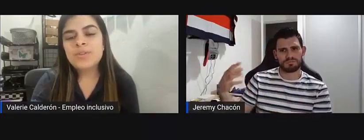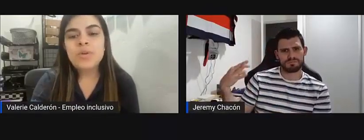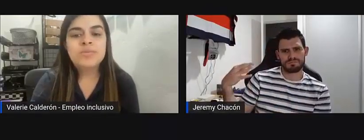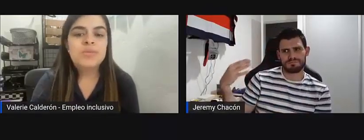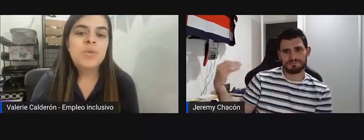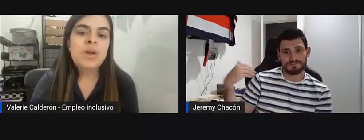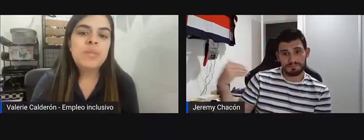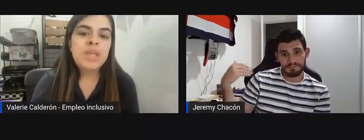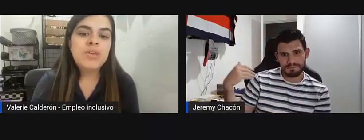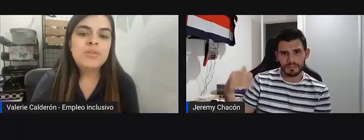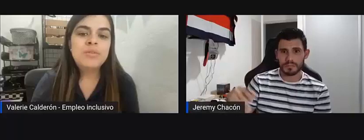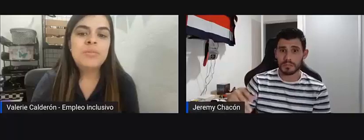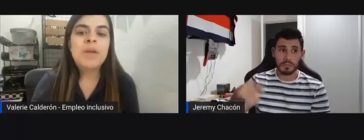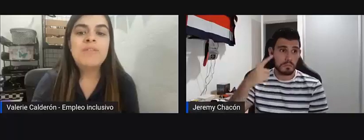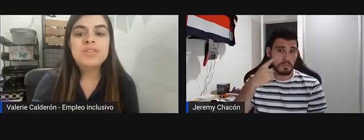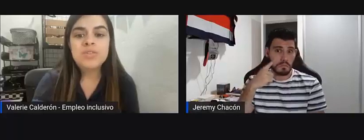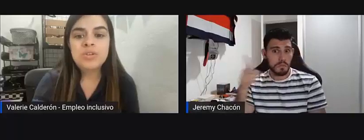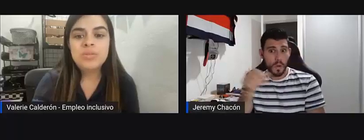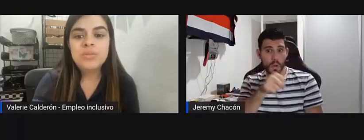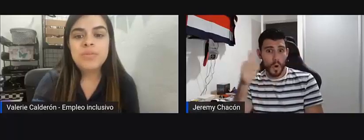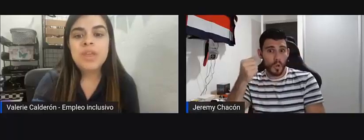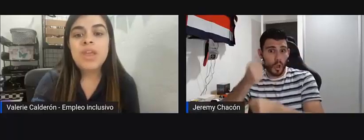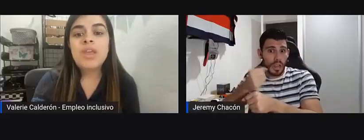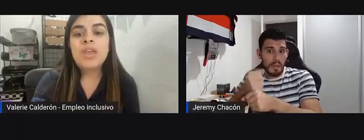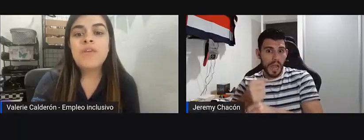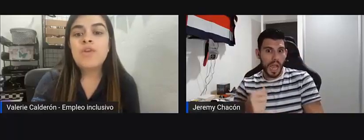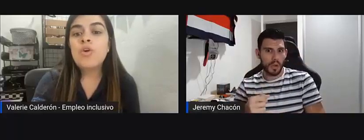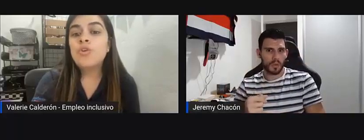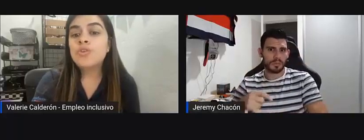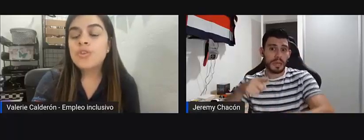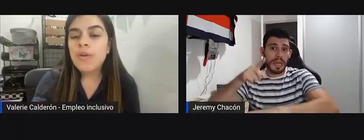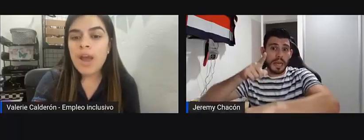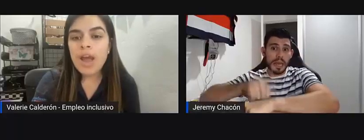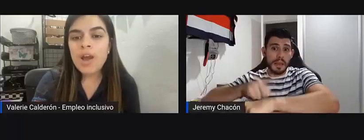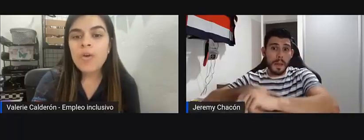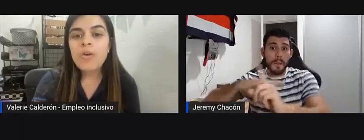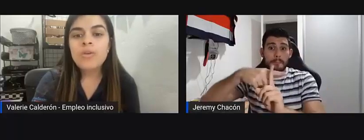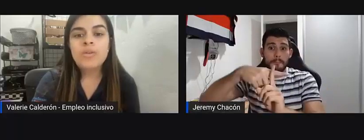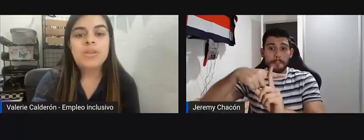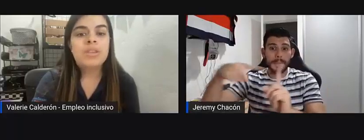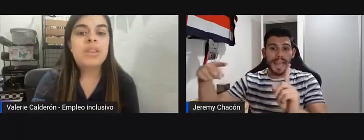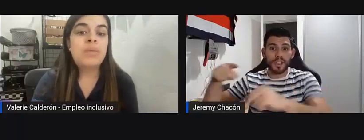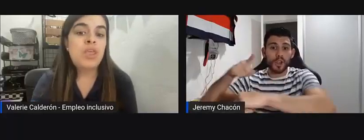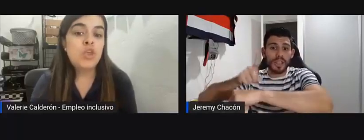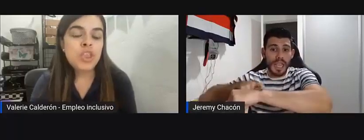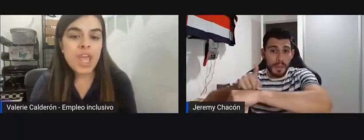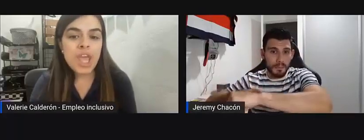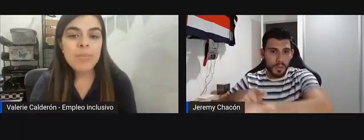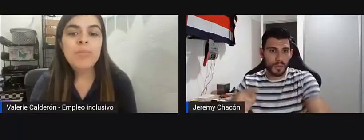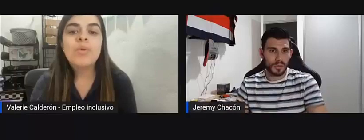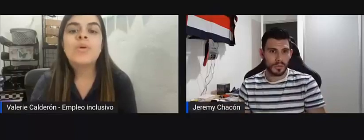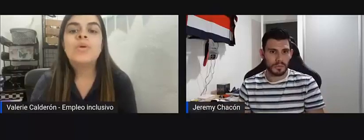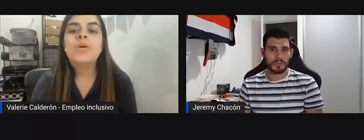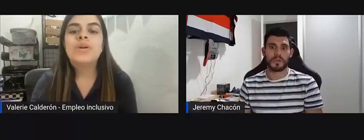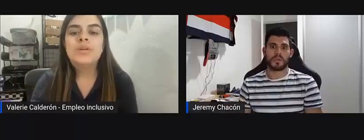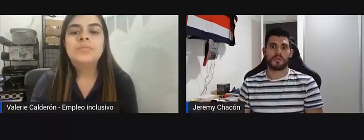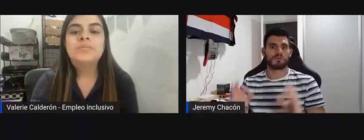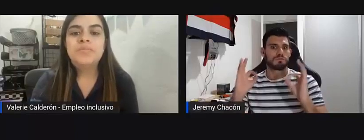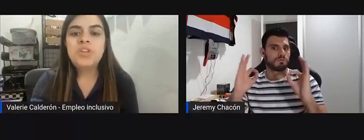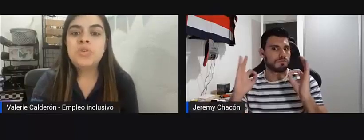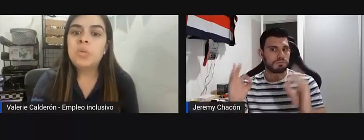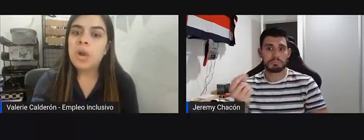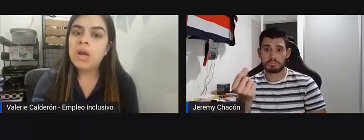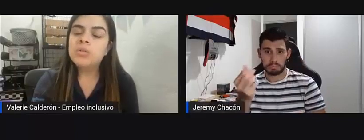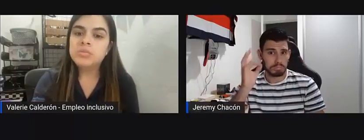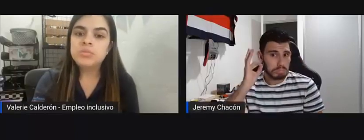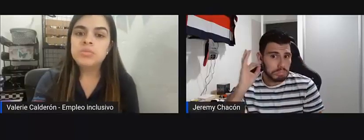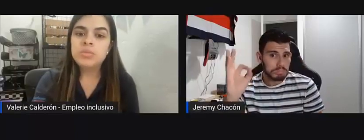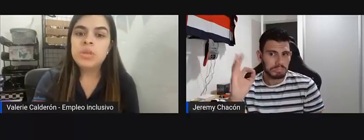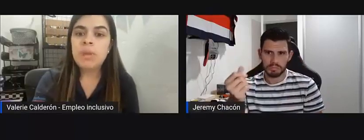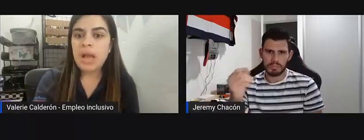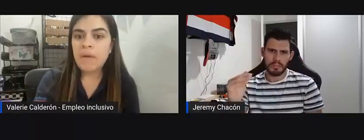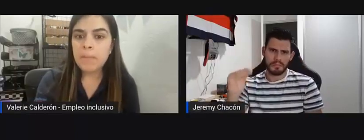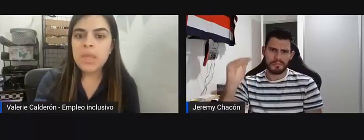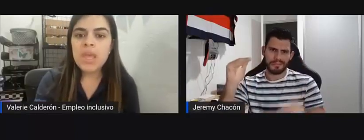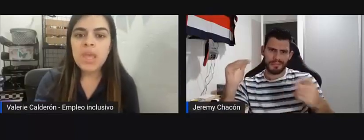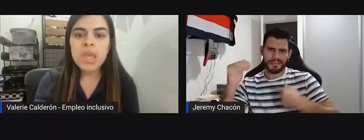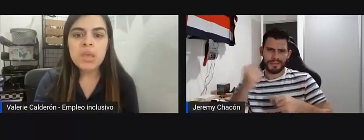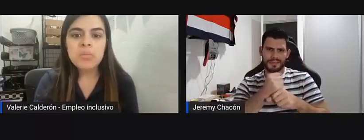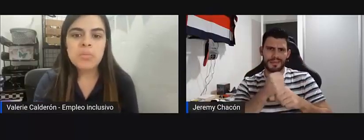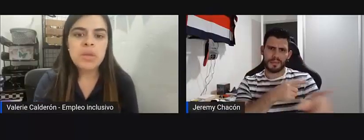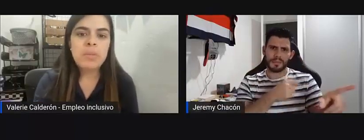que pasó un amigo me avisó que vio otro trabajo de medio tiempo y yo Wow y pagaban bien verdad